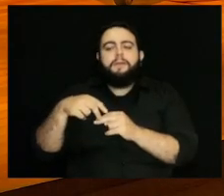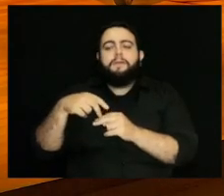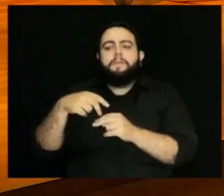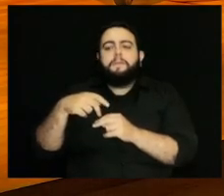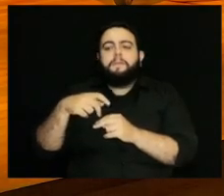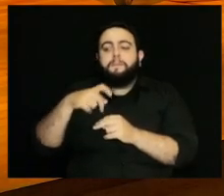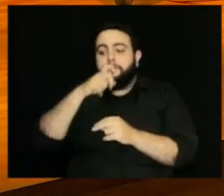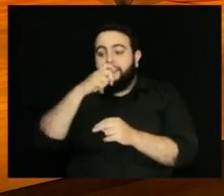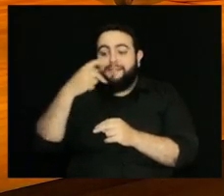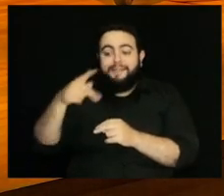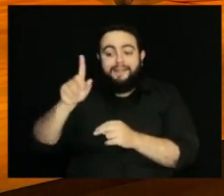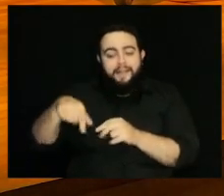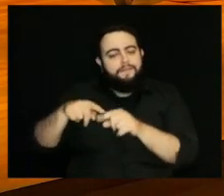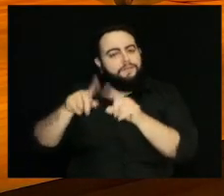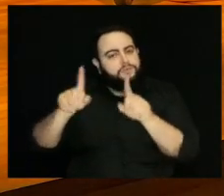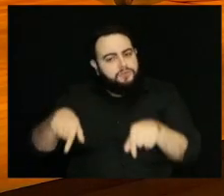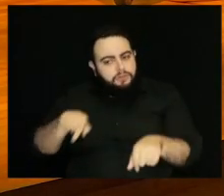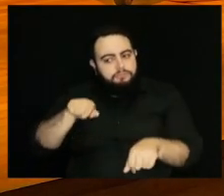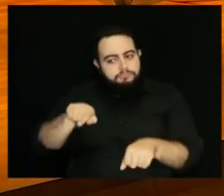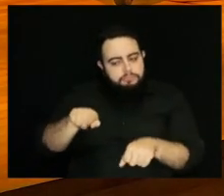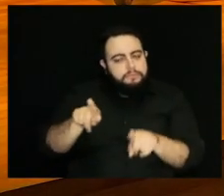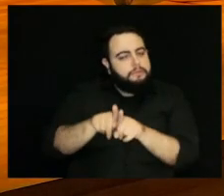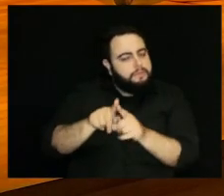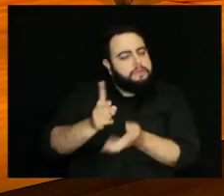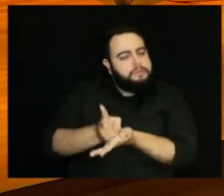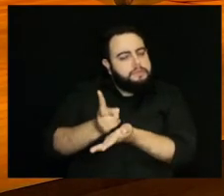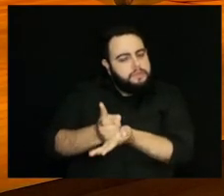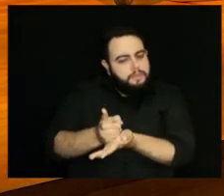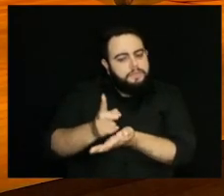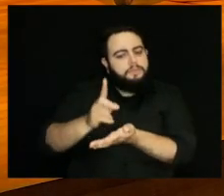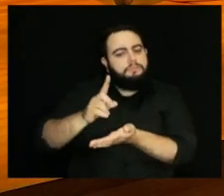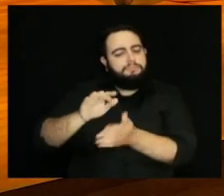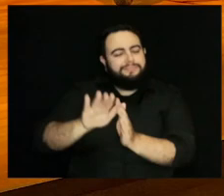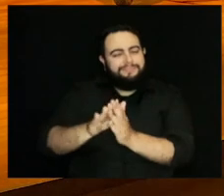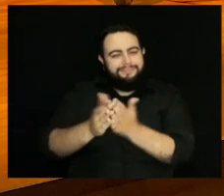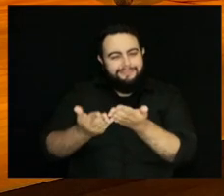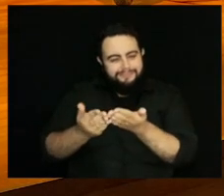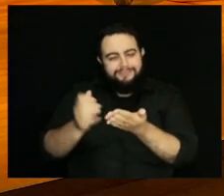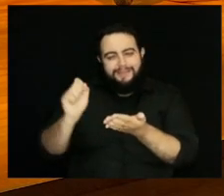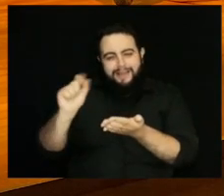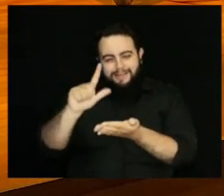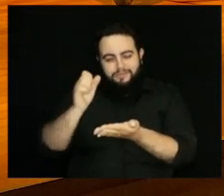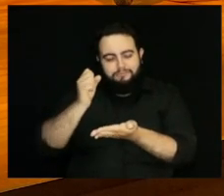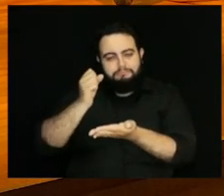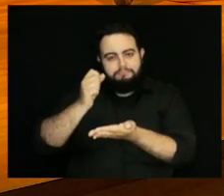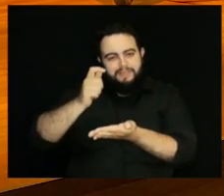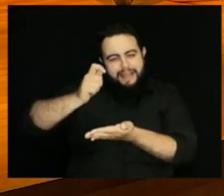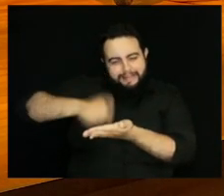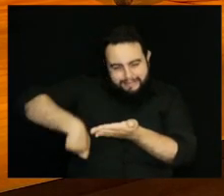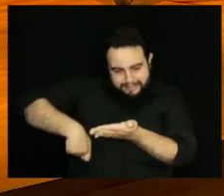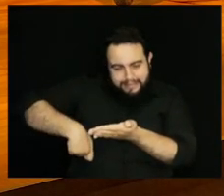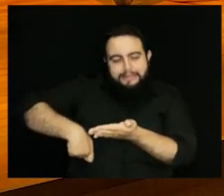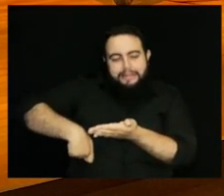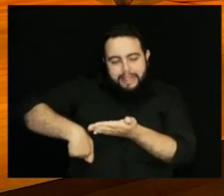teve carteira assinada. Em alguns momentos ele teve três fontes de renda. Mas